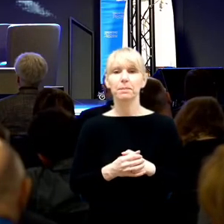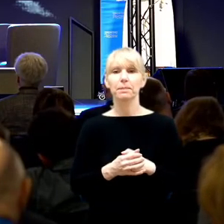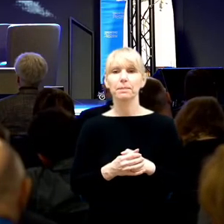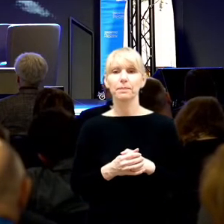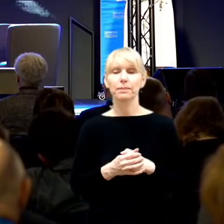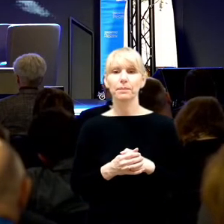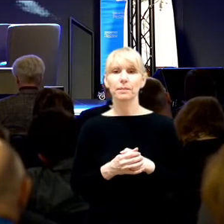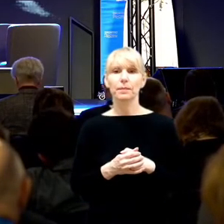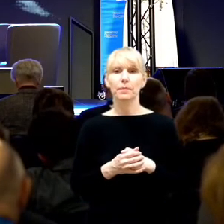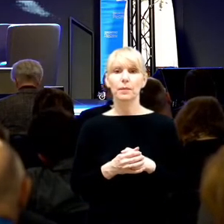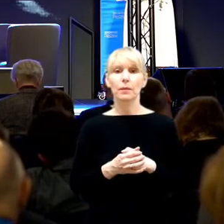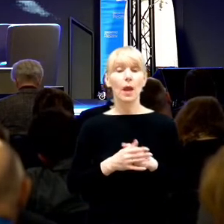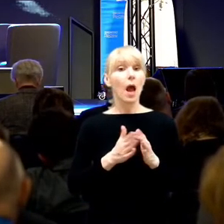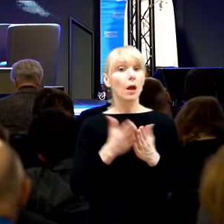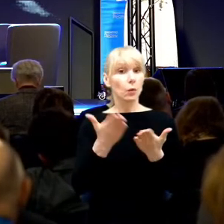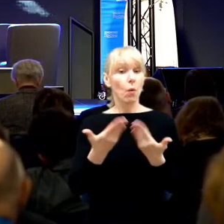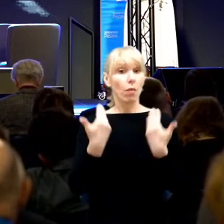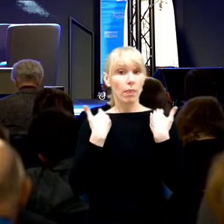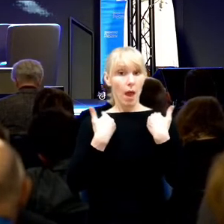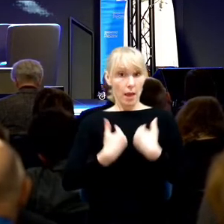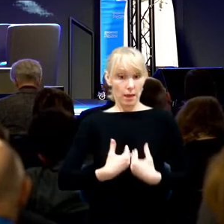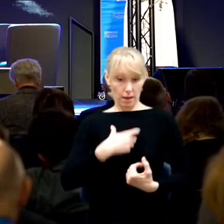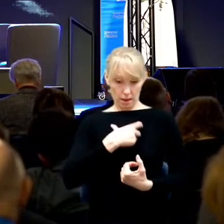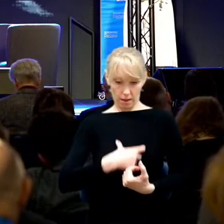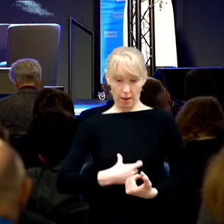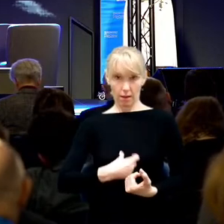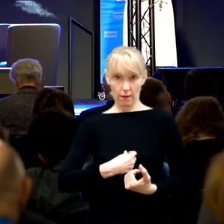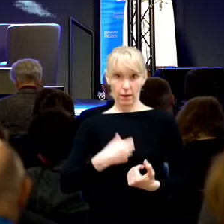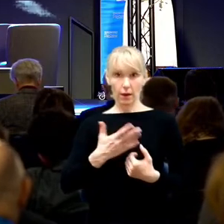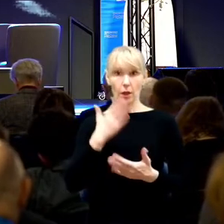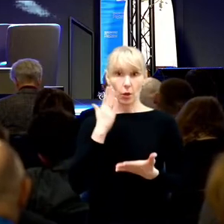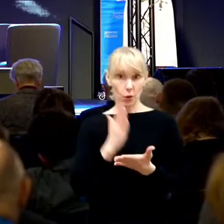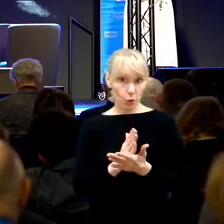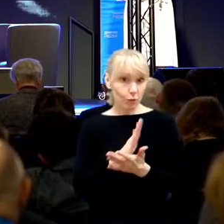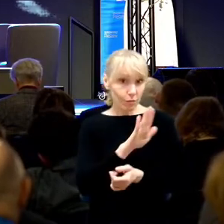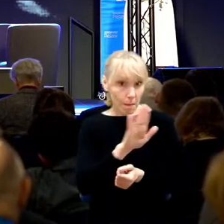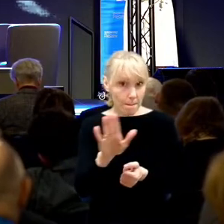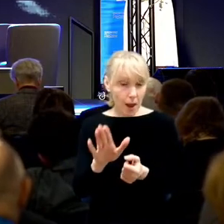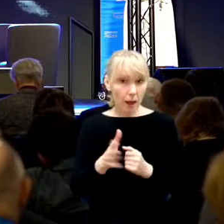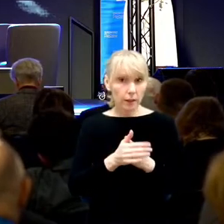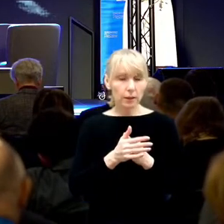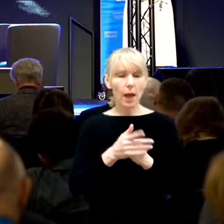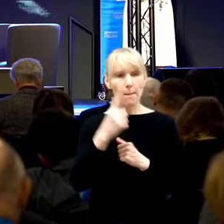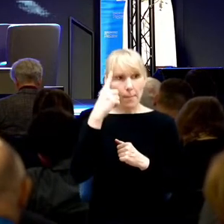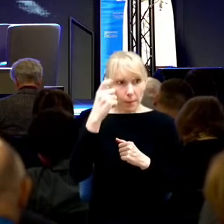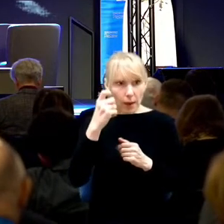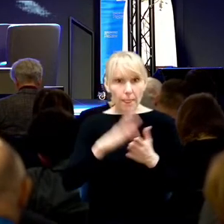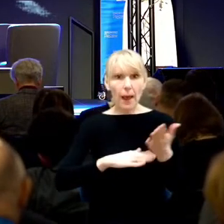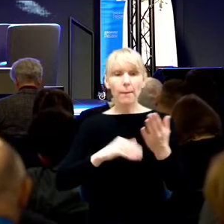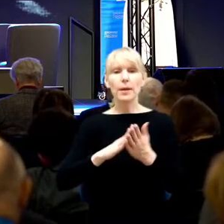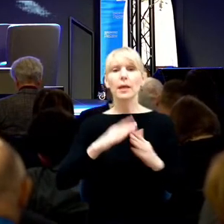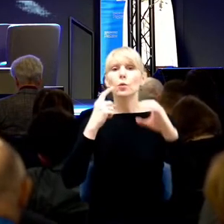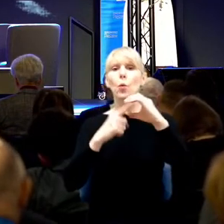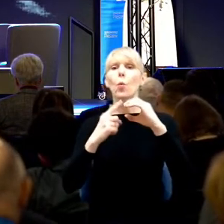które Państwo macie już widzę na szyjach jest kod QR. Serdecznie zachęcam do zeskanowania tego kodu.